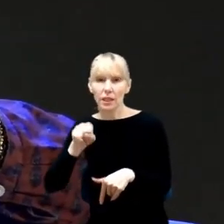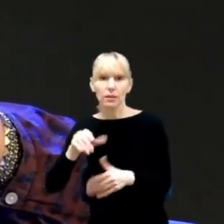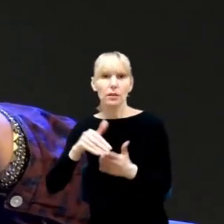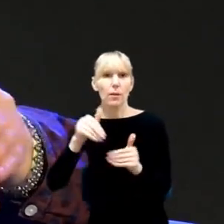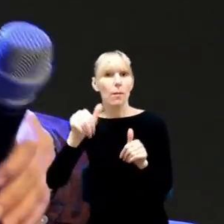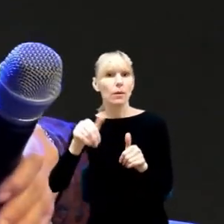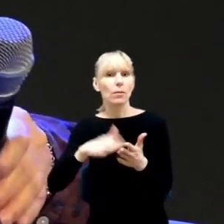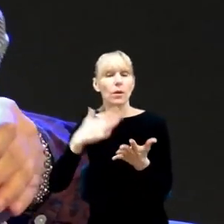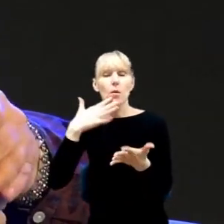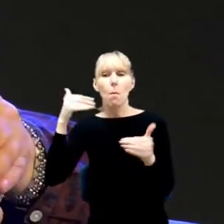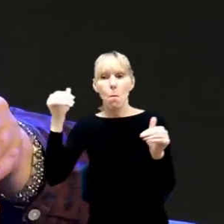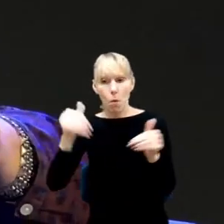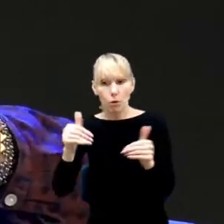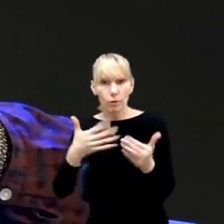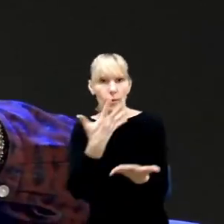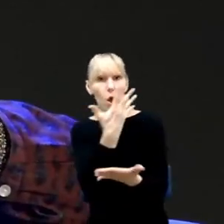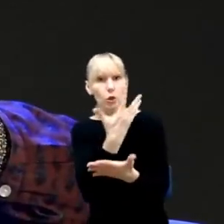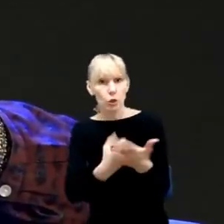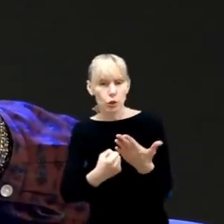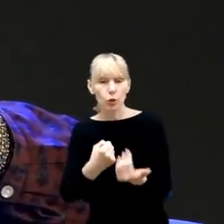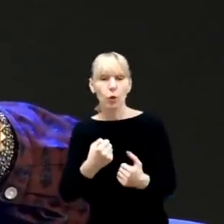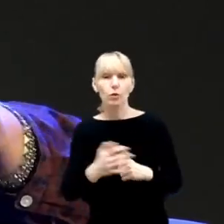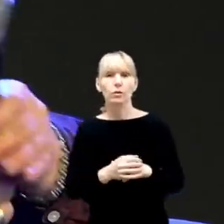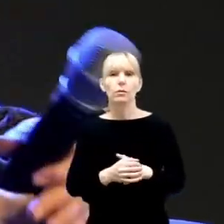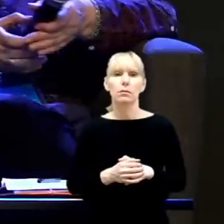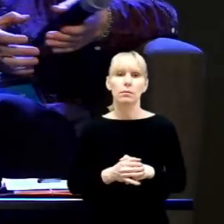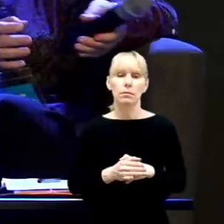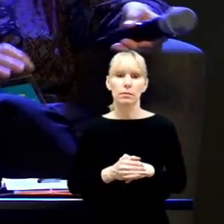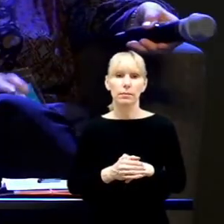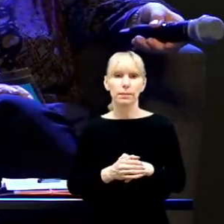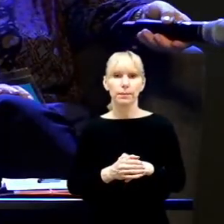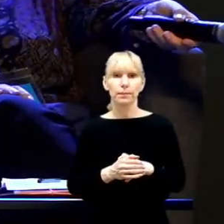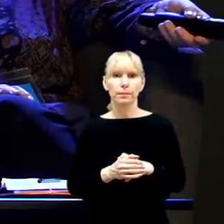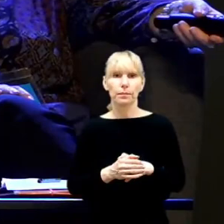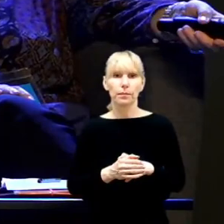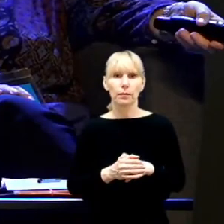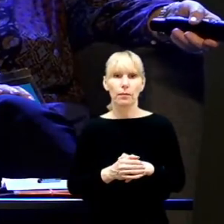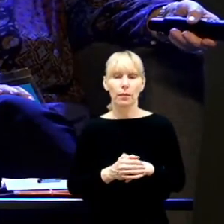Jeśli będzie podaż, a rozmawiając z dużymi inwestorami,